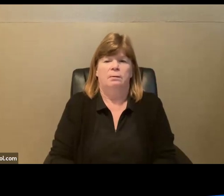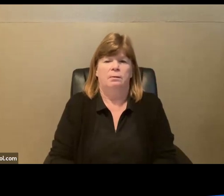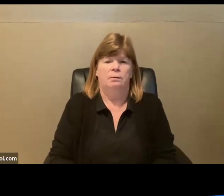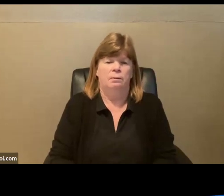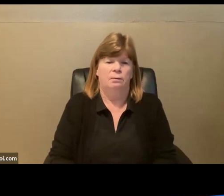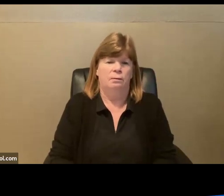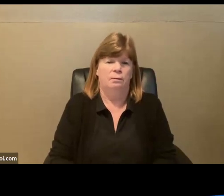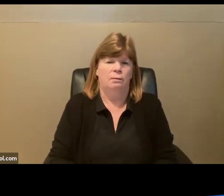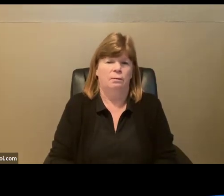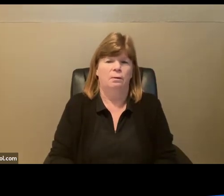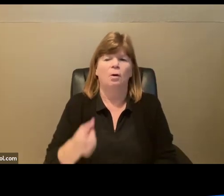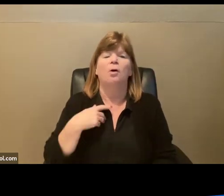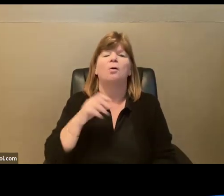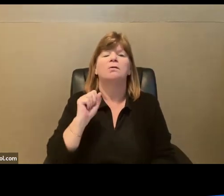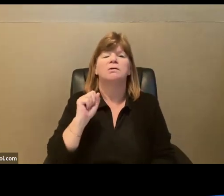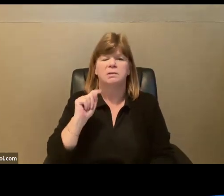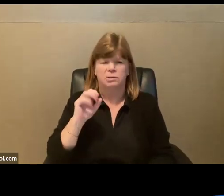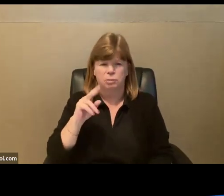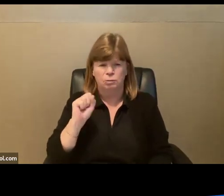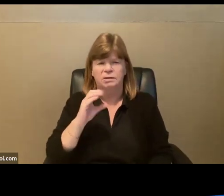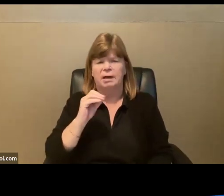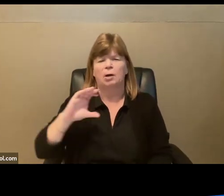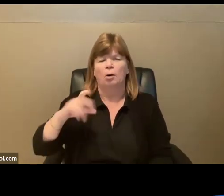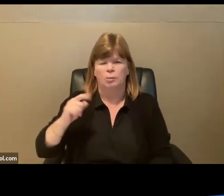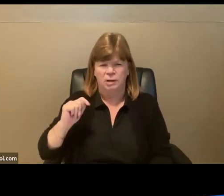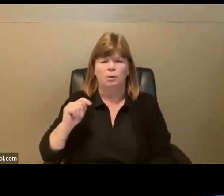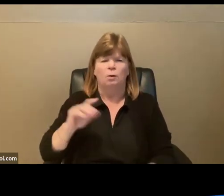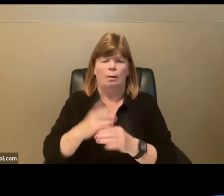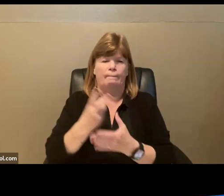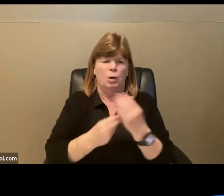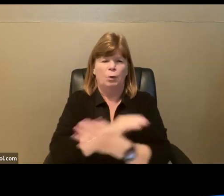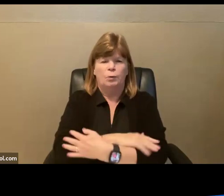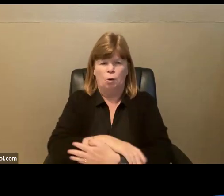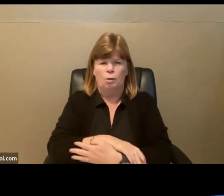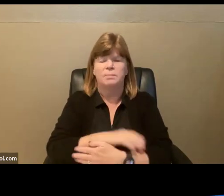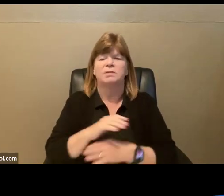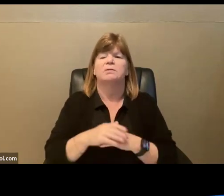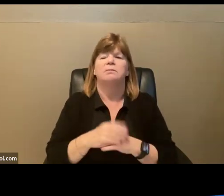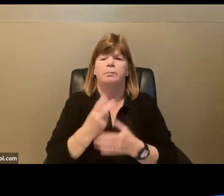Tengo estenosis y túnel carpiano en ambos brazos, parapléjico T5. Ambos con pronóstico grave.